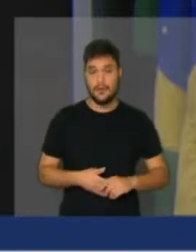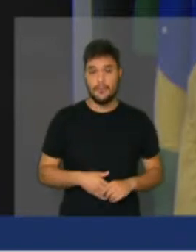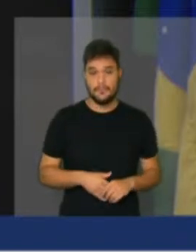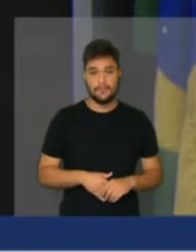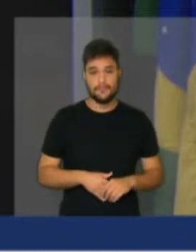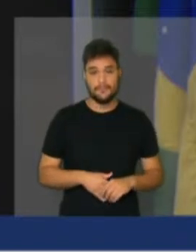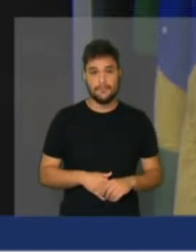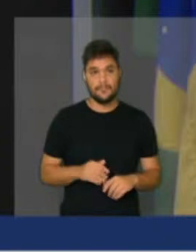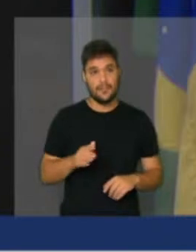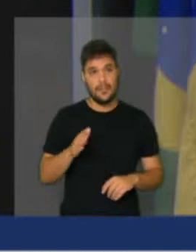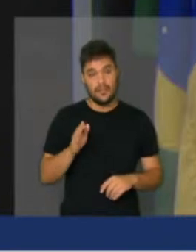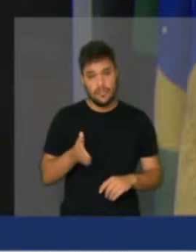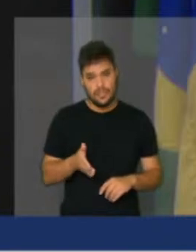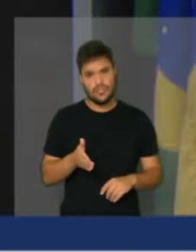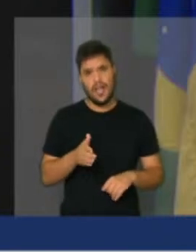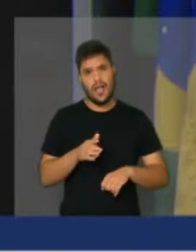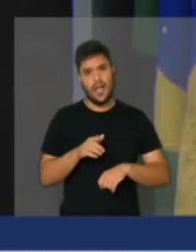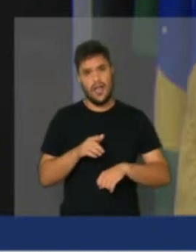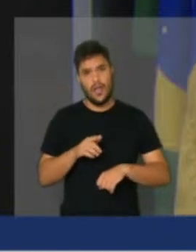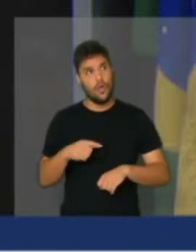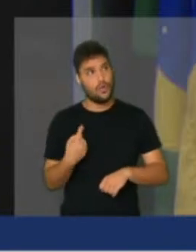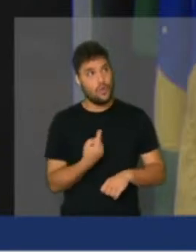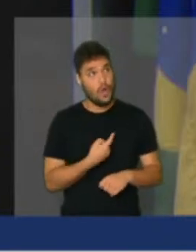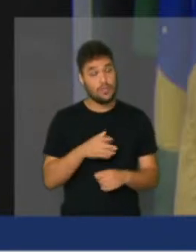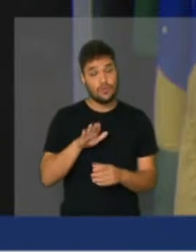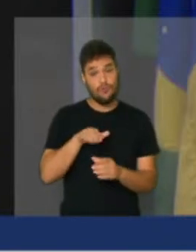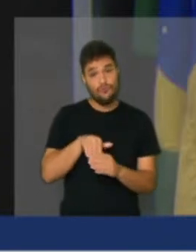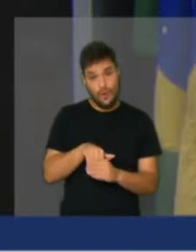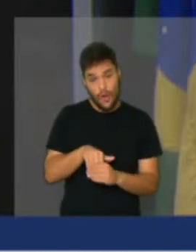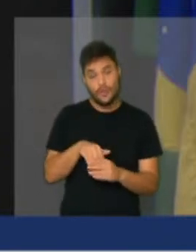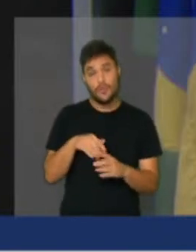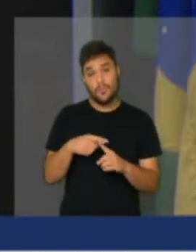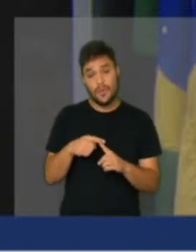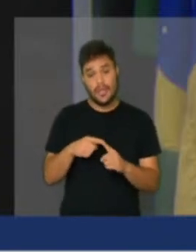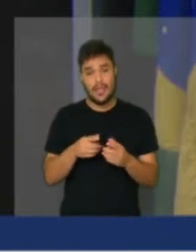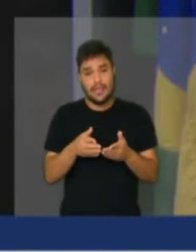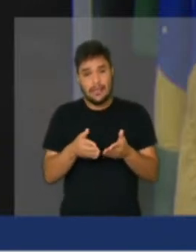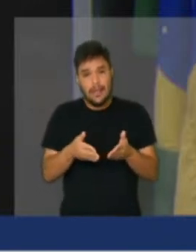NOSSO VOTO, PORQUE APROVEMOS A PROPOSTA DE EMENDA É